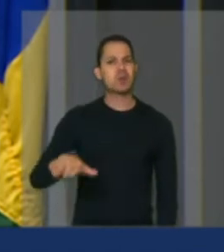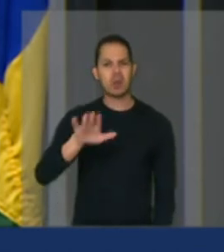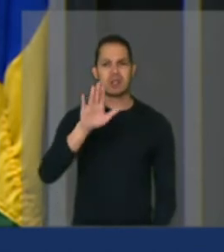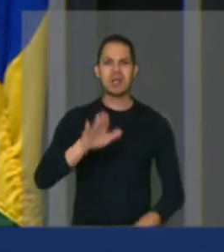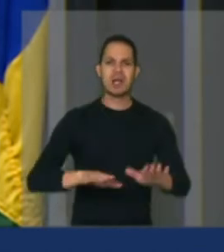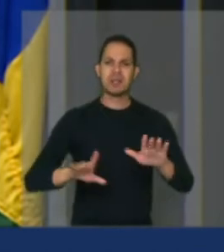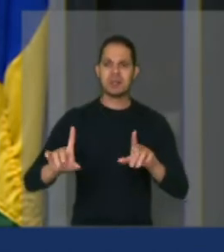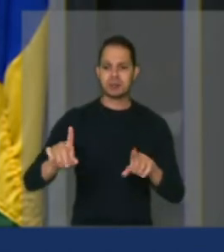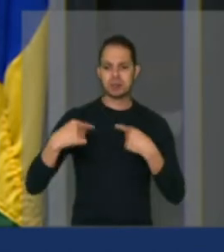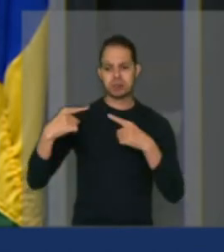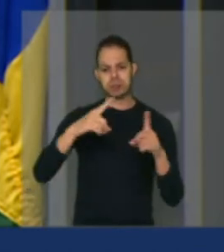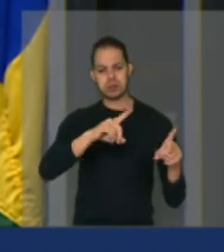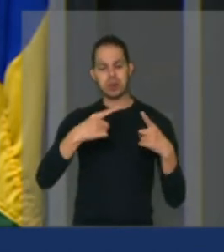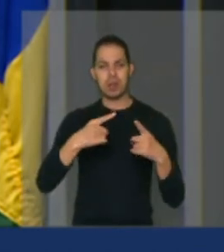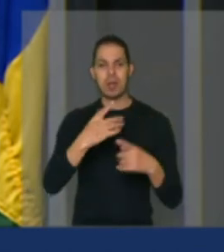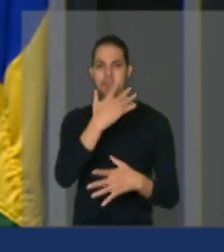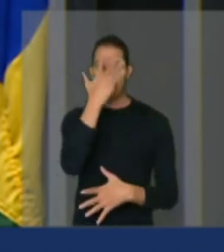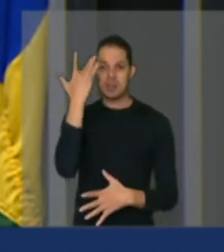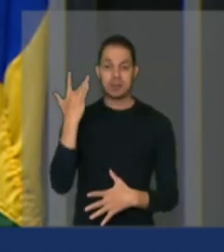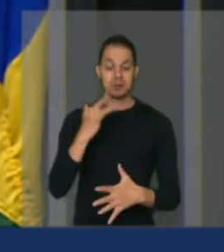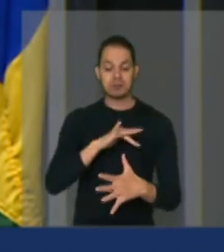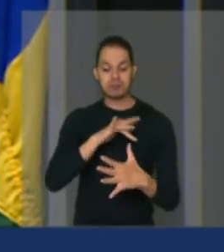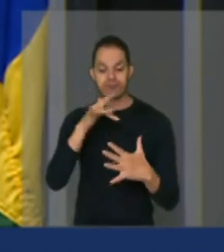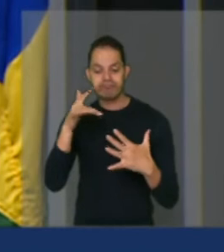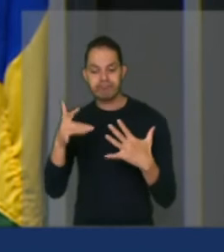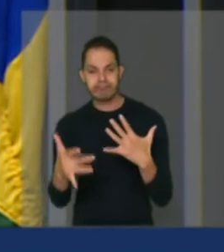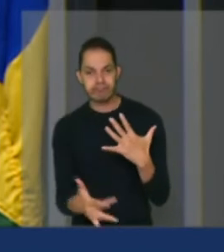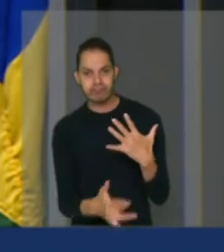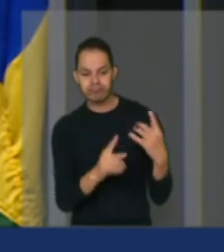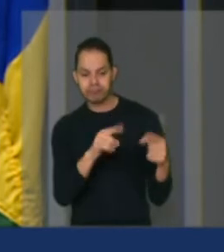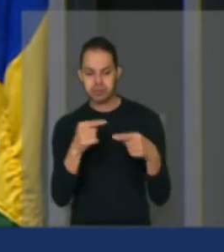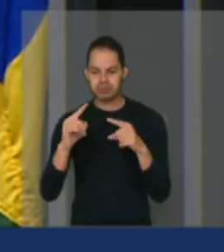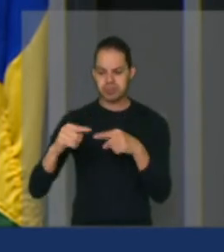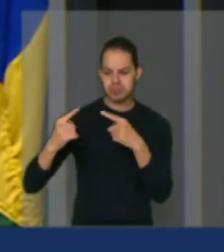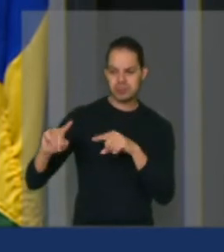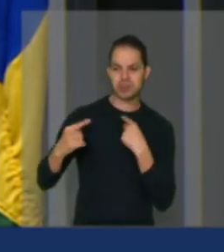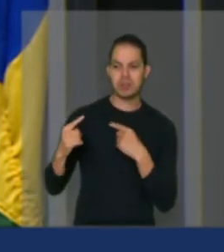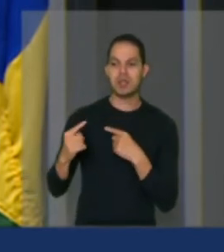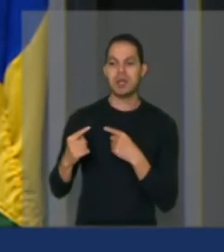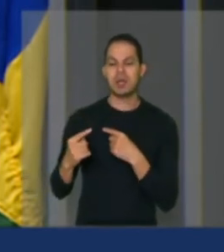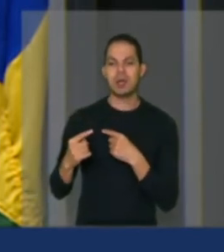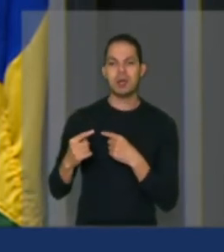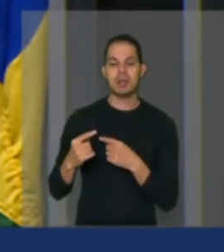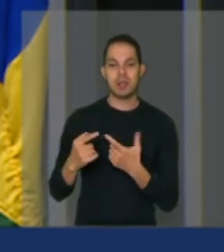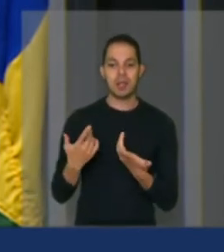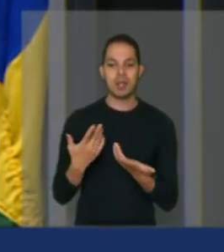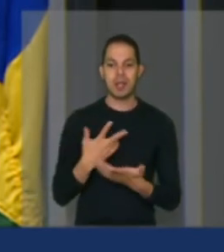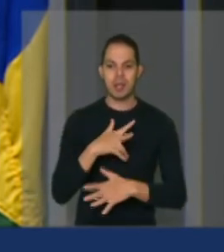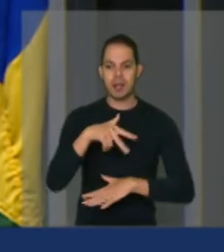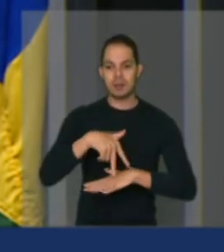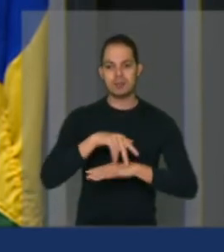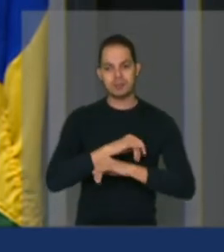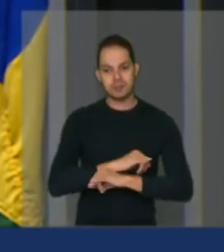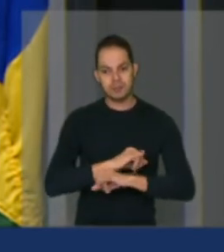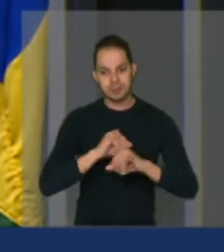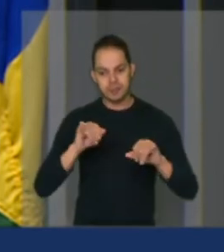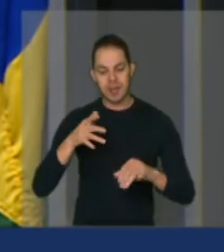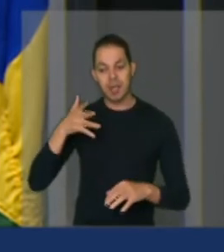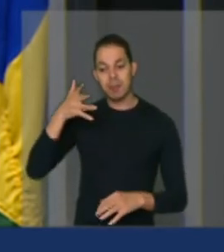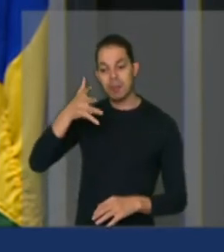ESCONDEM ATRAVÀS DE UM MANTO DA COVARDIA NO OSTRACISMO, ESSA É A MINHA PARTICIPAÇÃO NÃO SÓ DE PALAVRA, NÃO SÓ DE... DE CUMPRIMENTO E DE MEUS